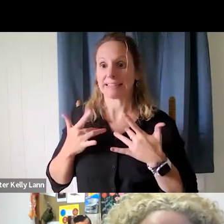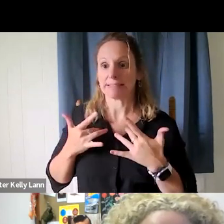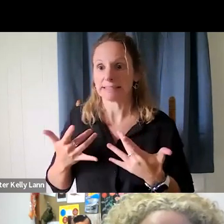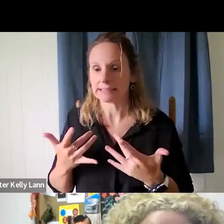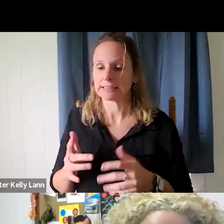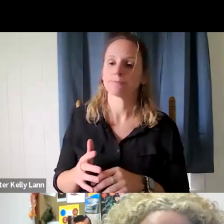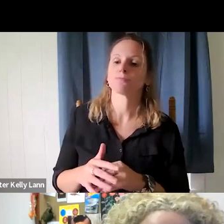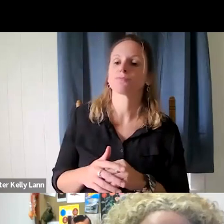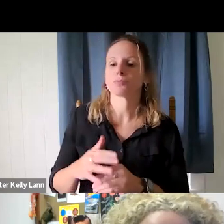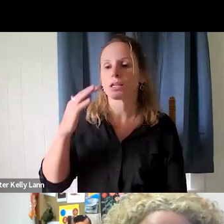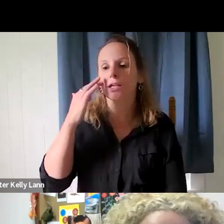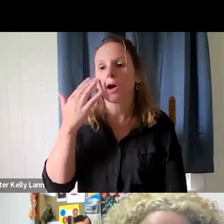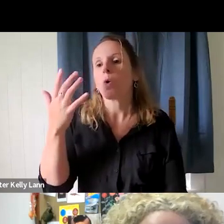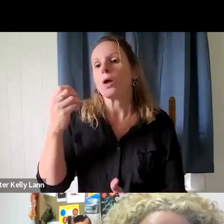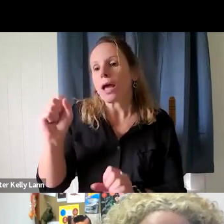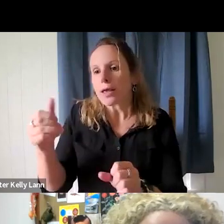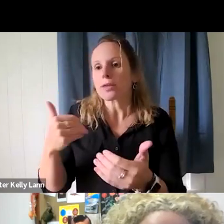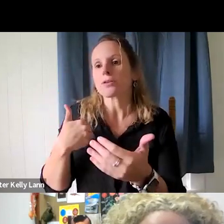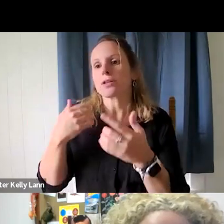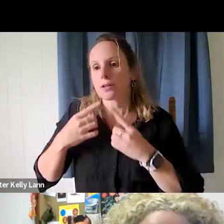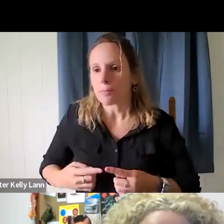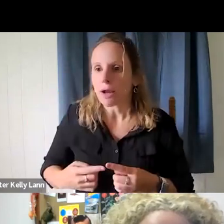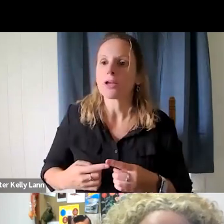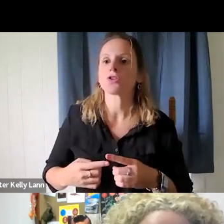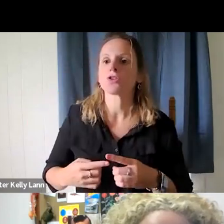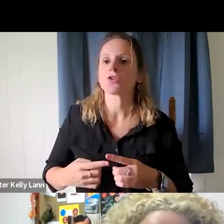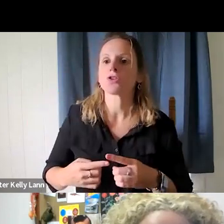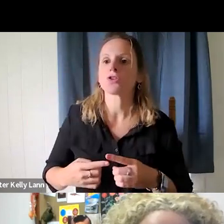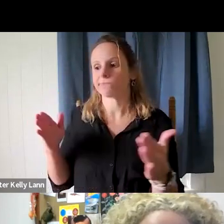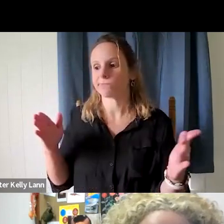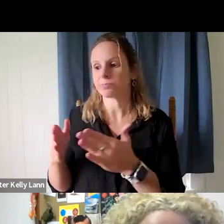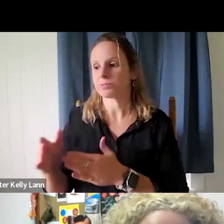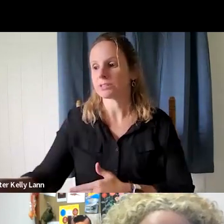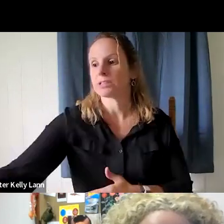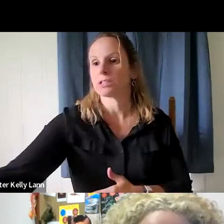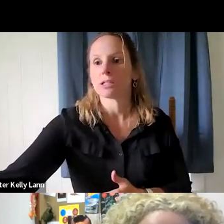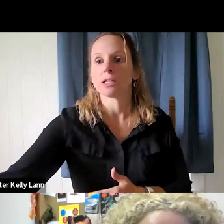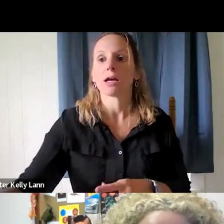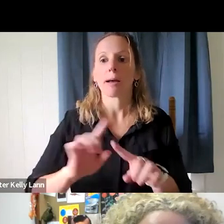Es decir, hay escalas de depresión y cosas así, pero nos basamos